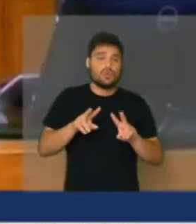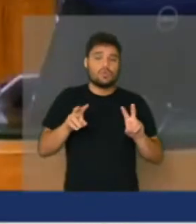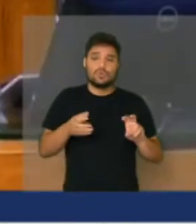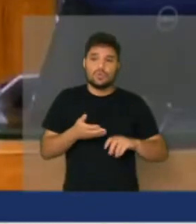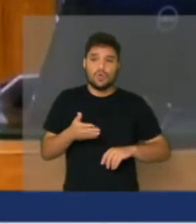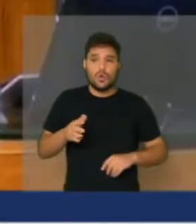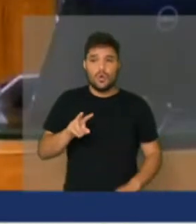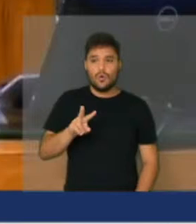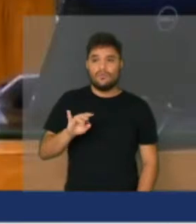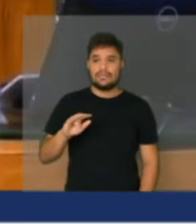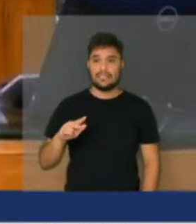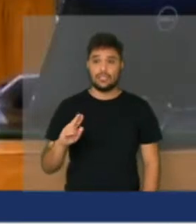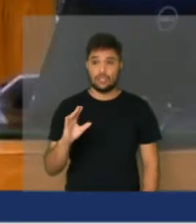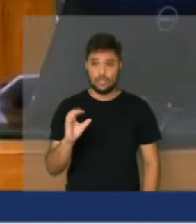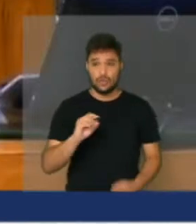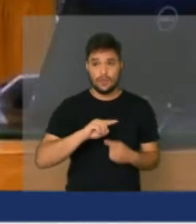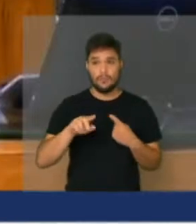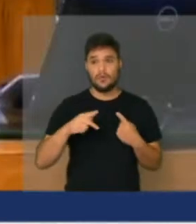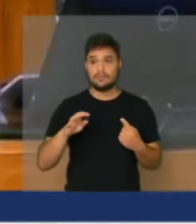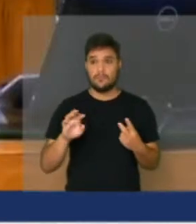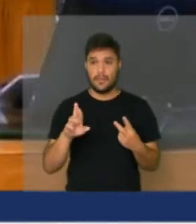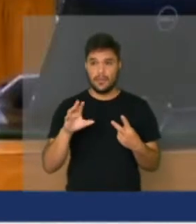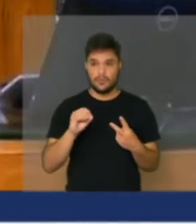DEPUTADO PEDRO UCZAI. -- [DEPUTADO]: TAMBÉM EU GOSTARIA DE TER O MEU TEMPO RECUPERADO SENHOR PRESIDENTE